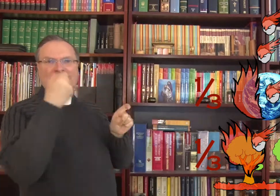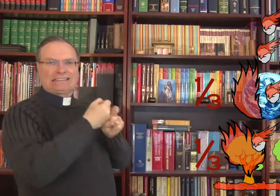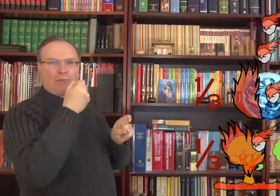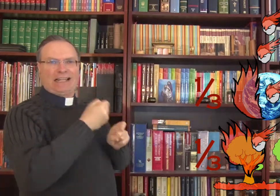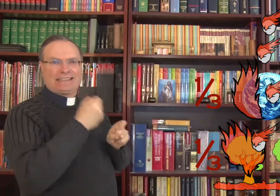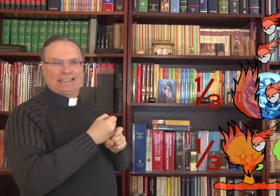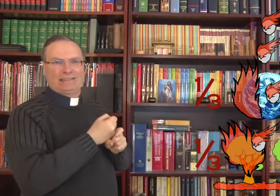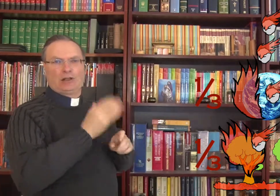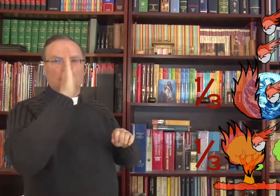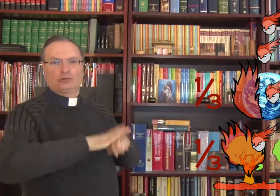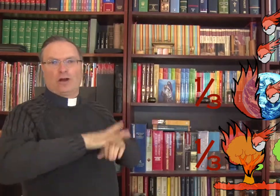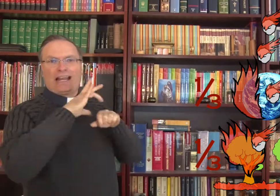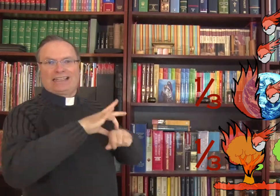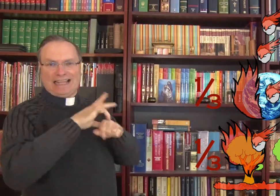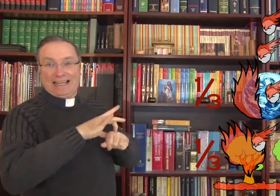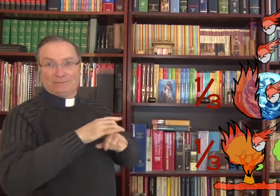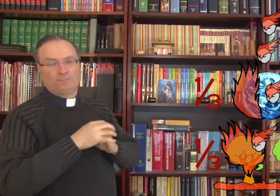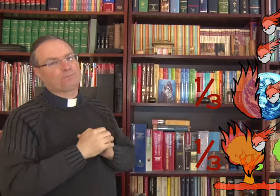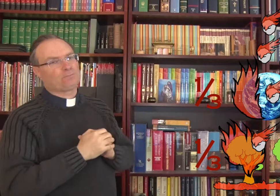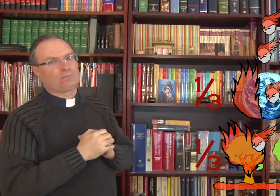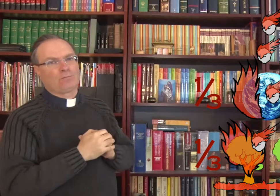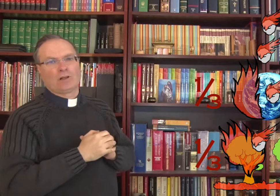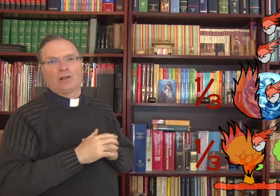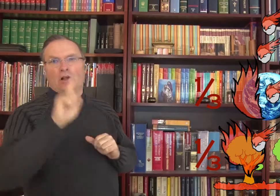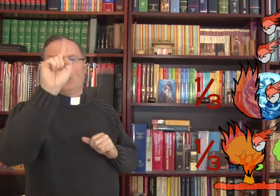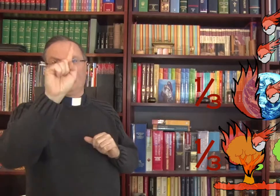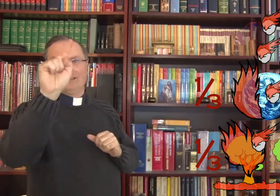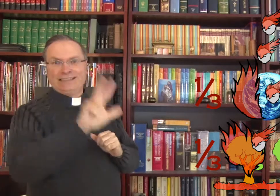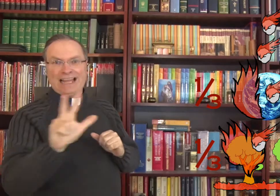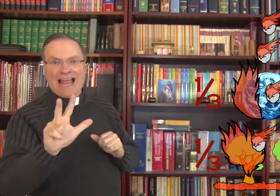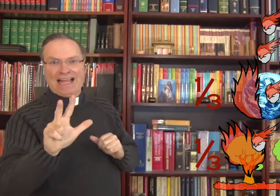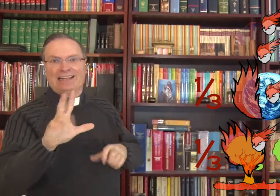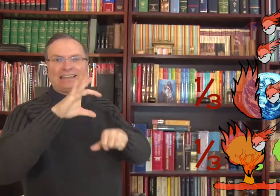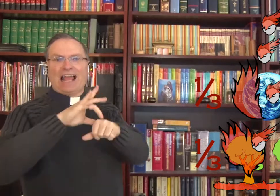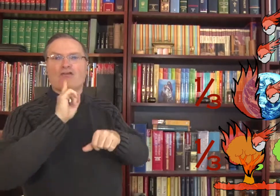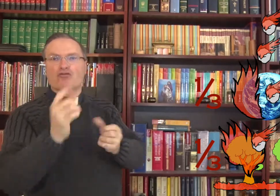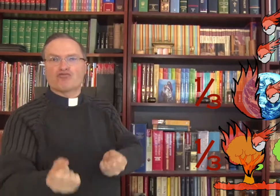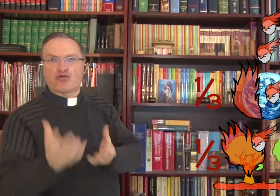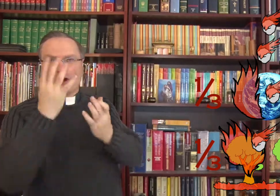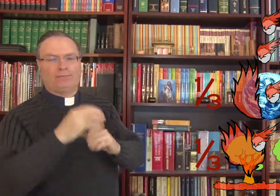s'abattirent sur la terre. Le tiers de la terre fut brûlé,